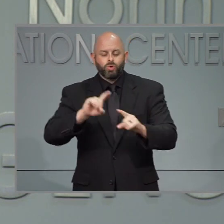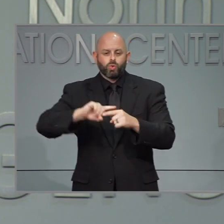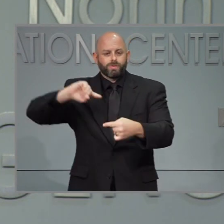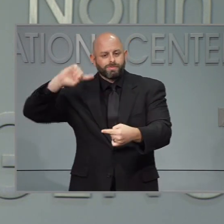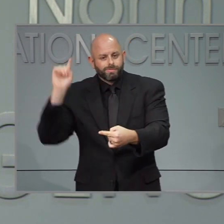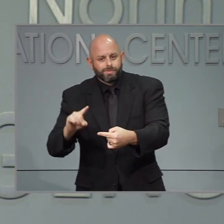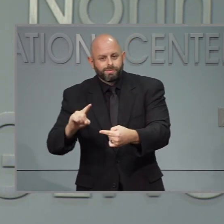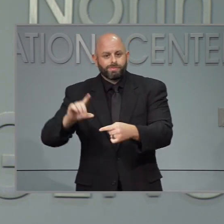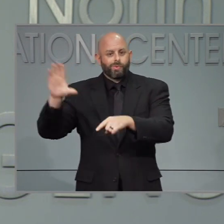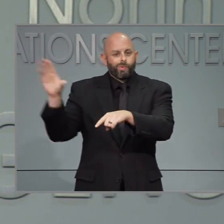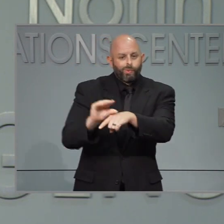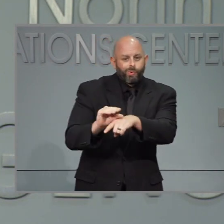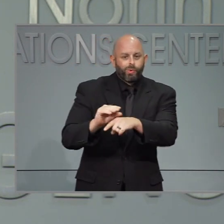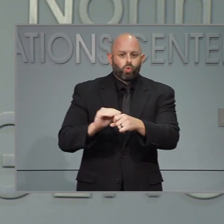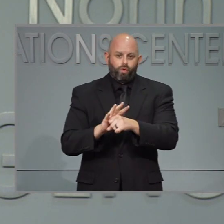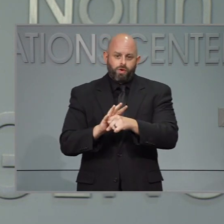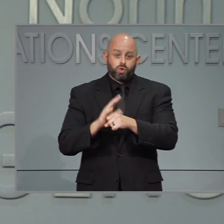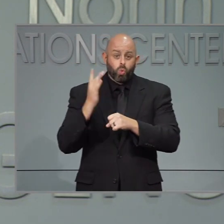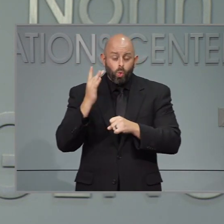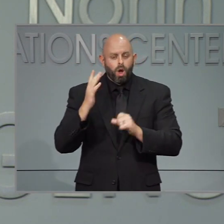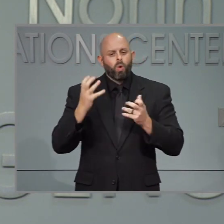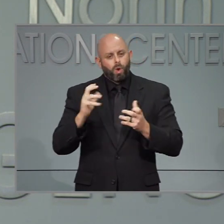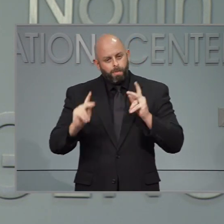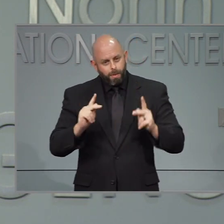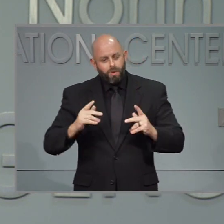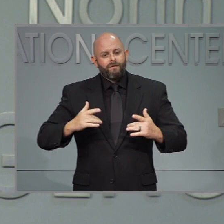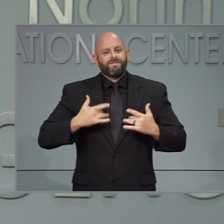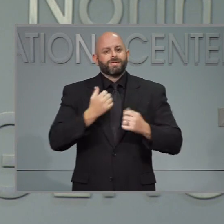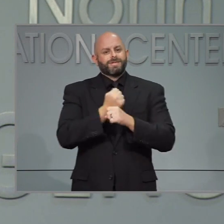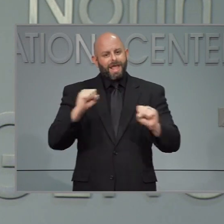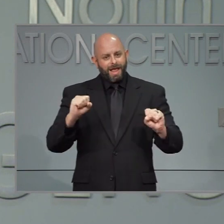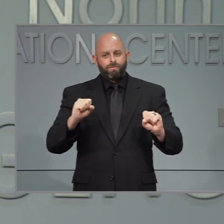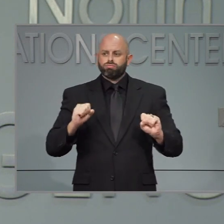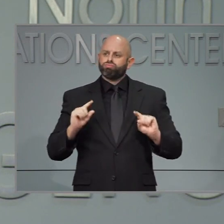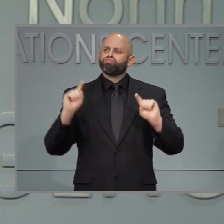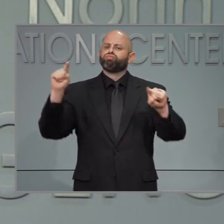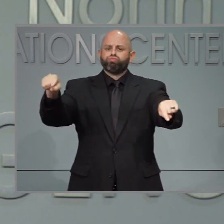para salir. Lo que tenemos que hacer es reducir el virus para que las